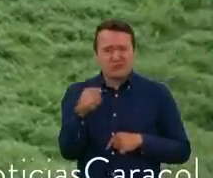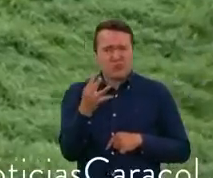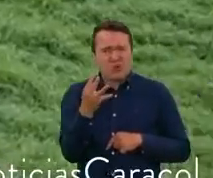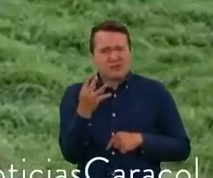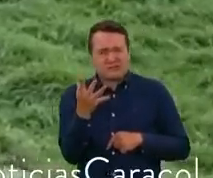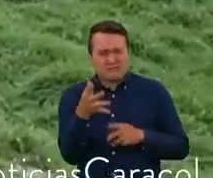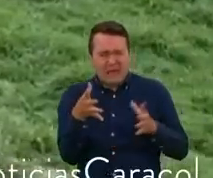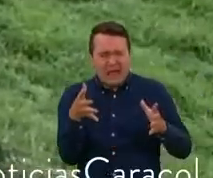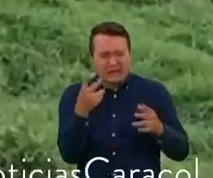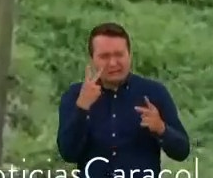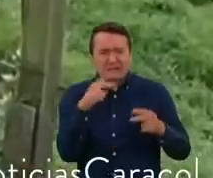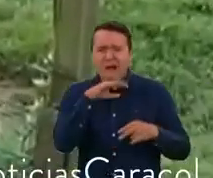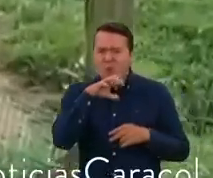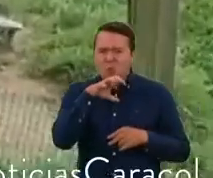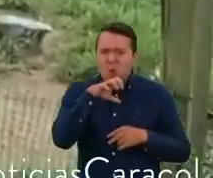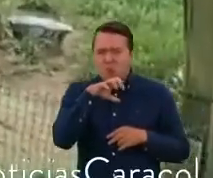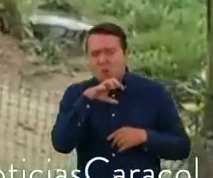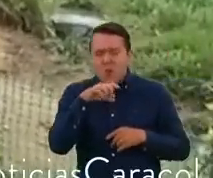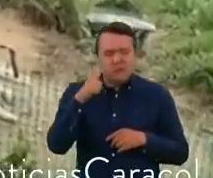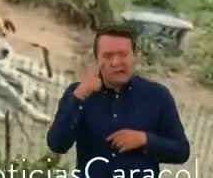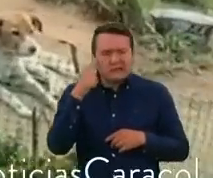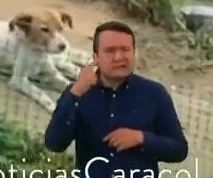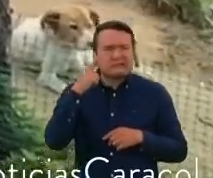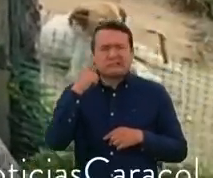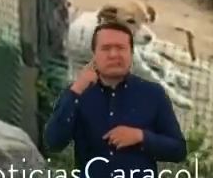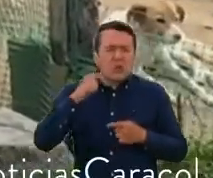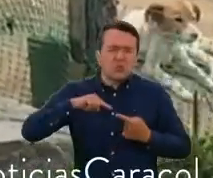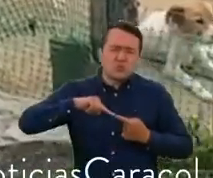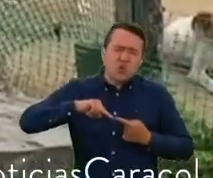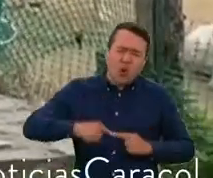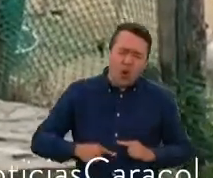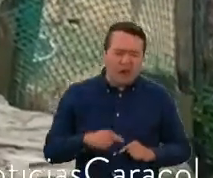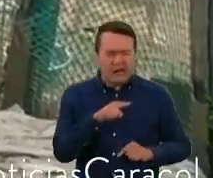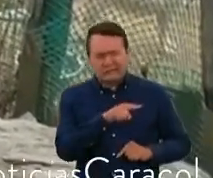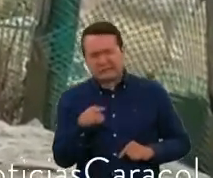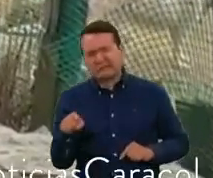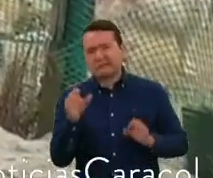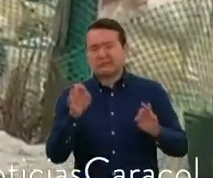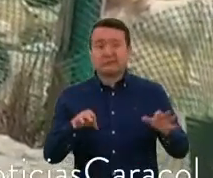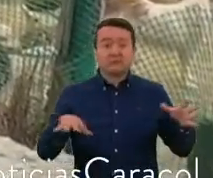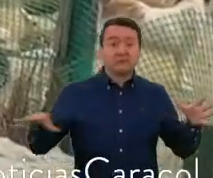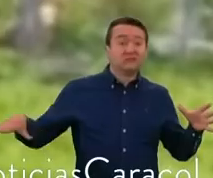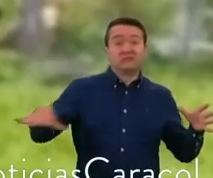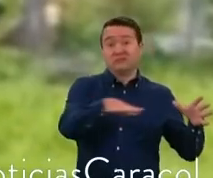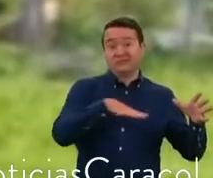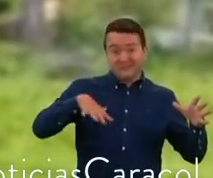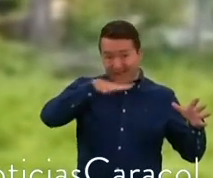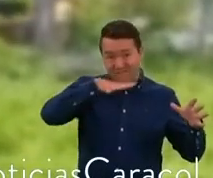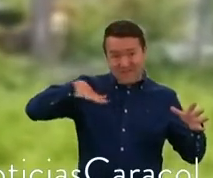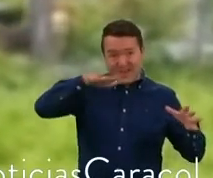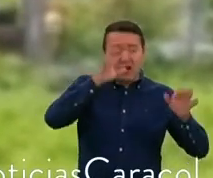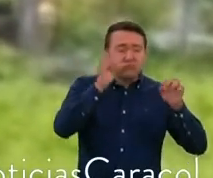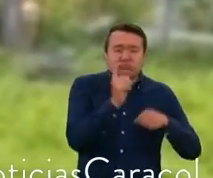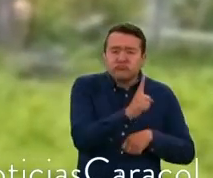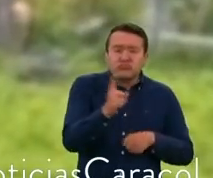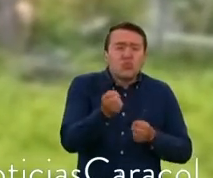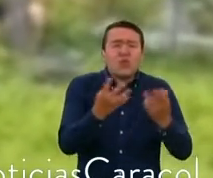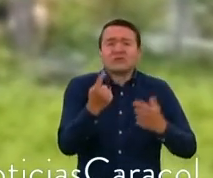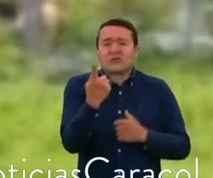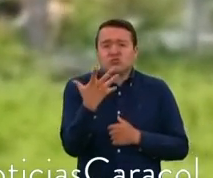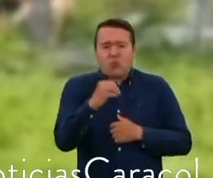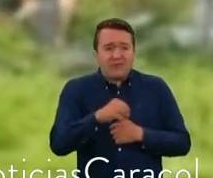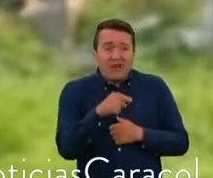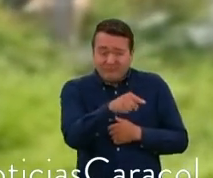))) los ladridos de pecas,